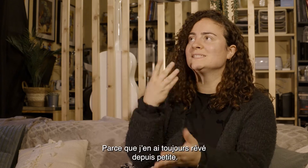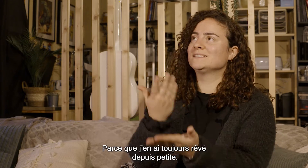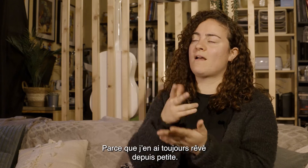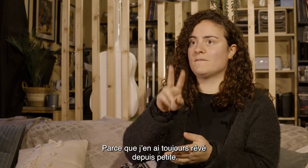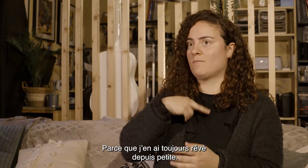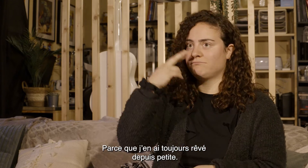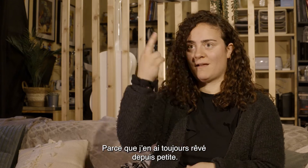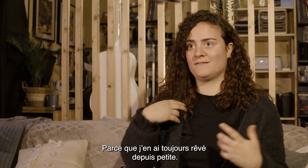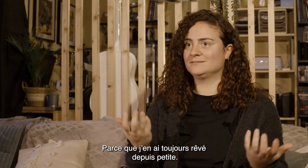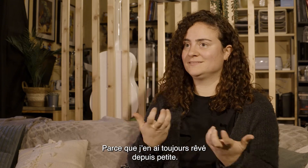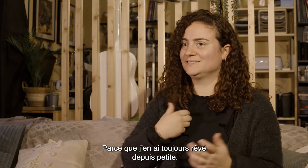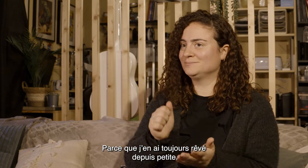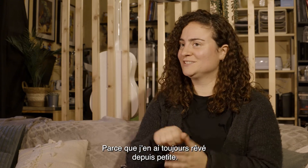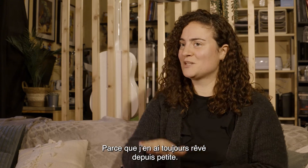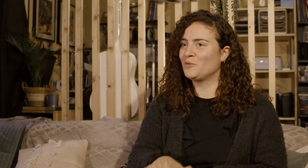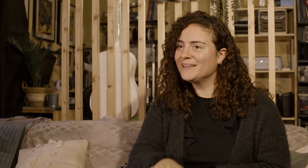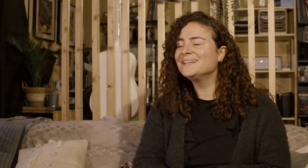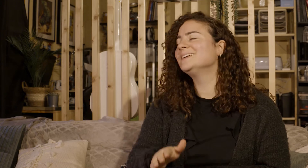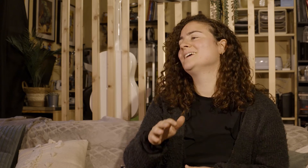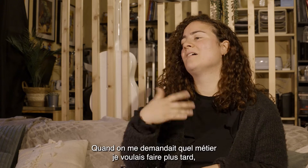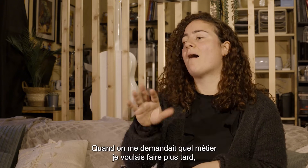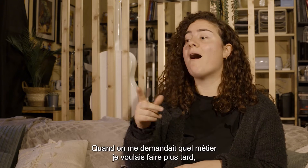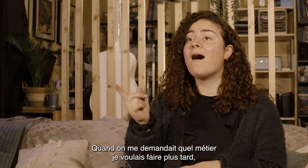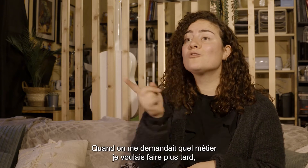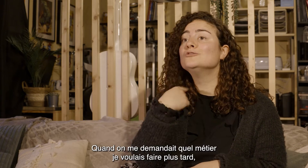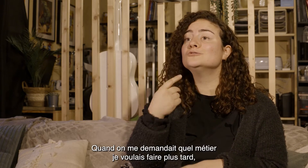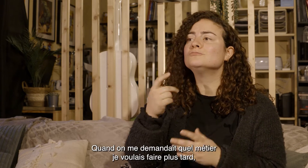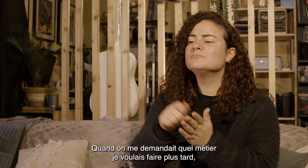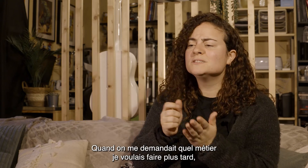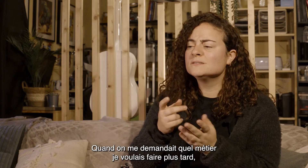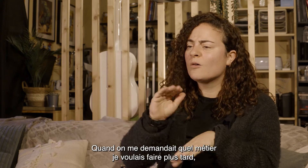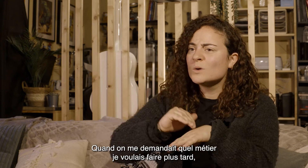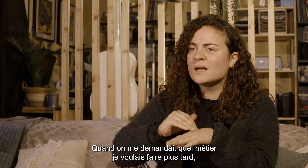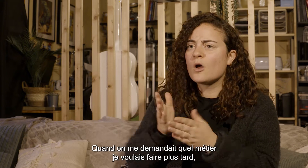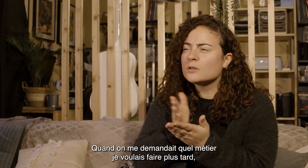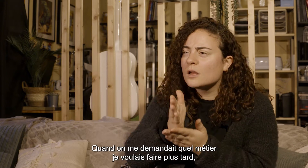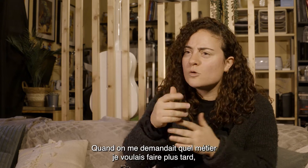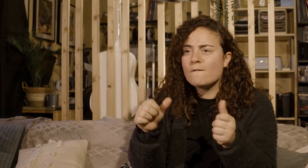Parce que j’en ai toujours rêvé depuis petite. Quand on me demandait quel métier je voulais faire plus tard,